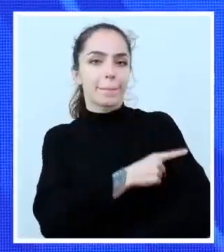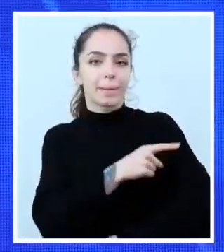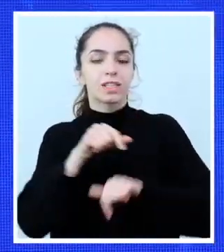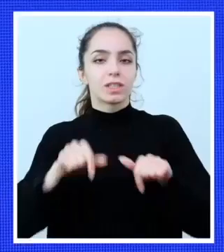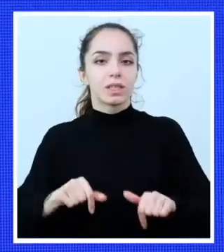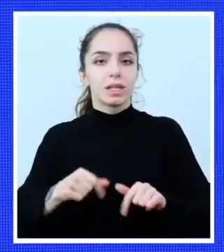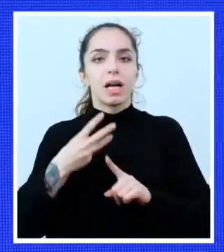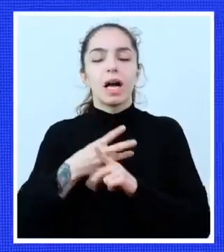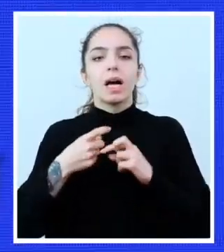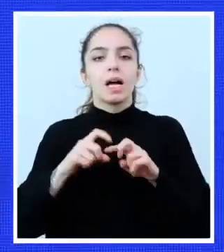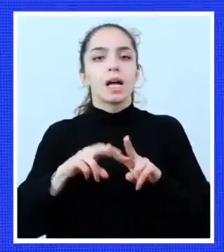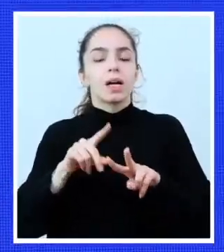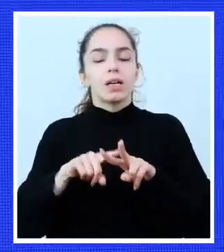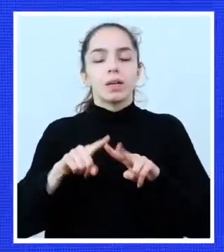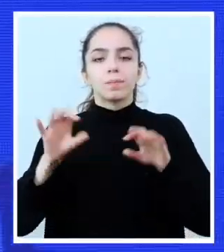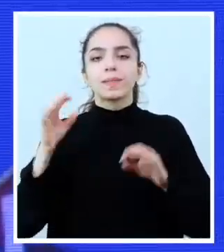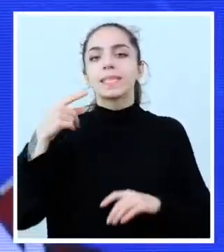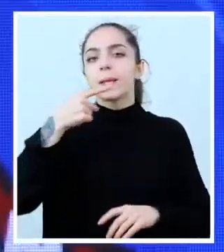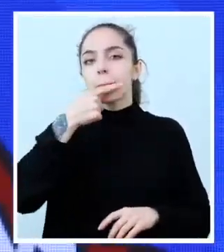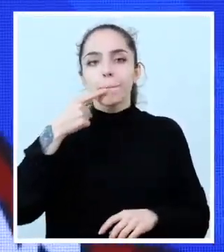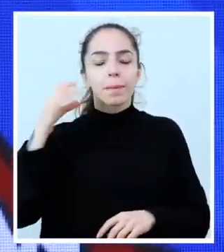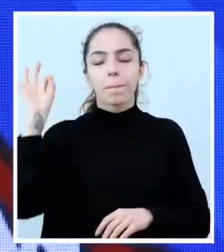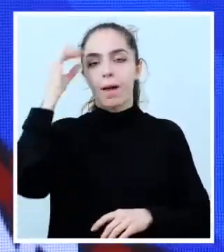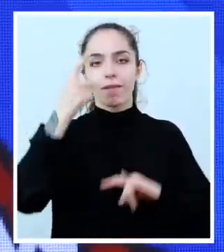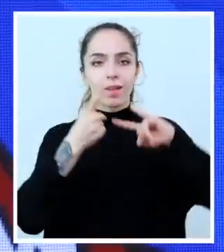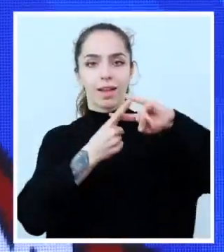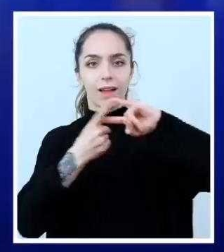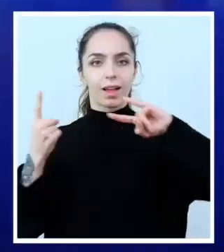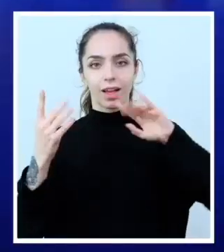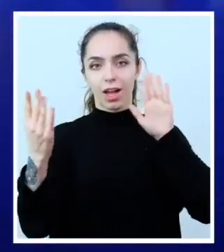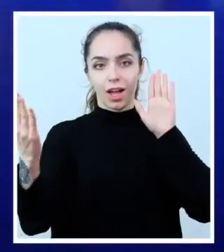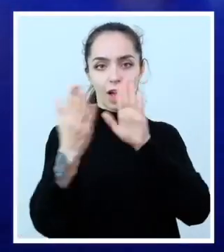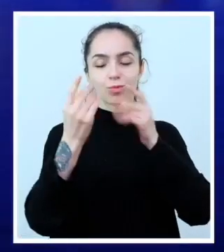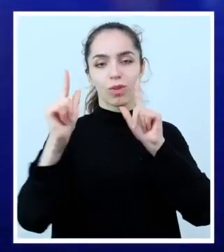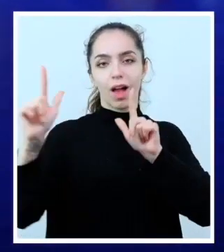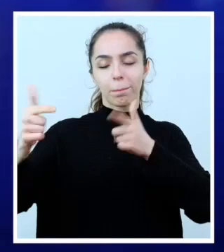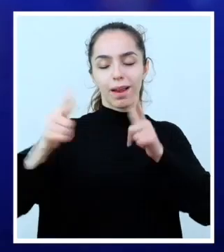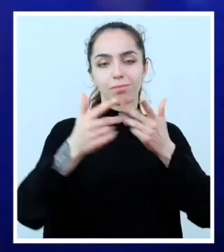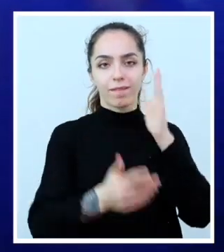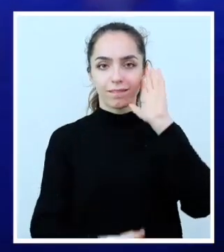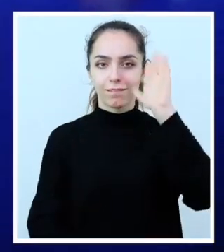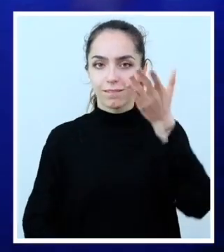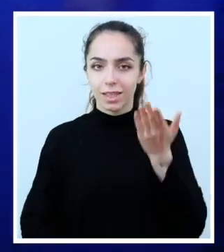Şu an arkamda kırmızı ve mavinin hakim olduğu bir ekran var. Karşımda bir sürü kamera.